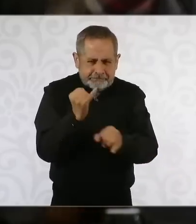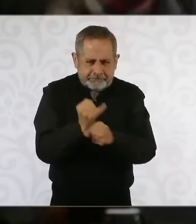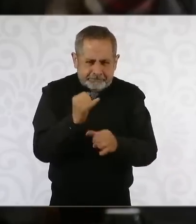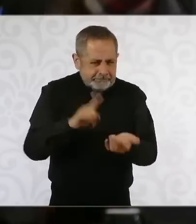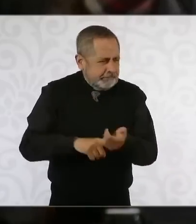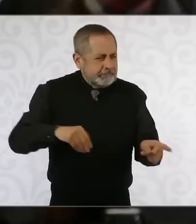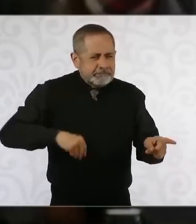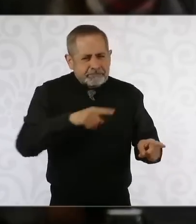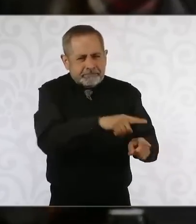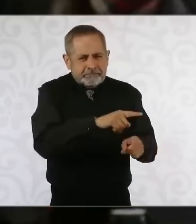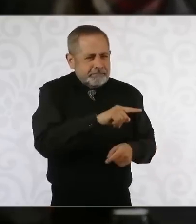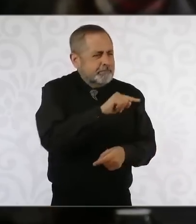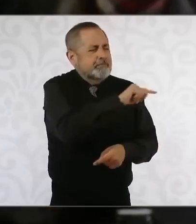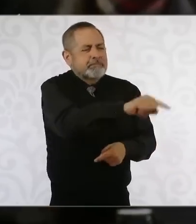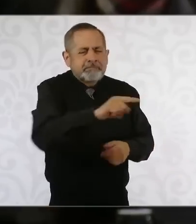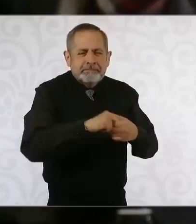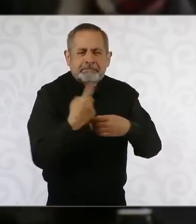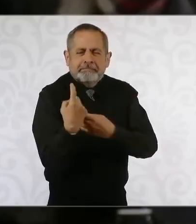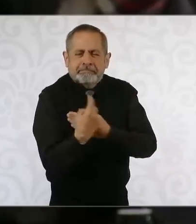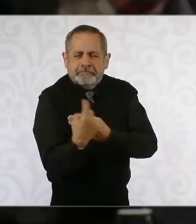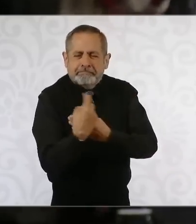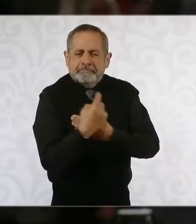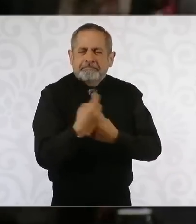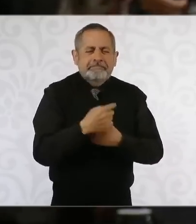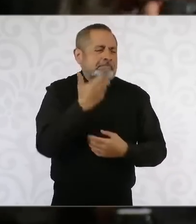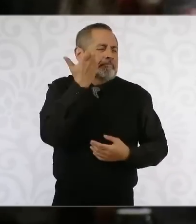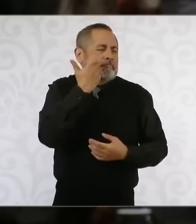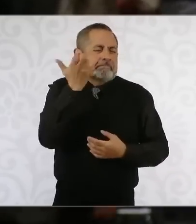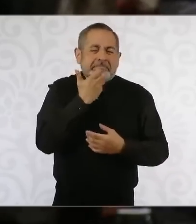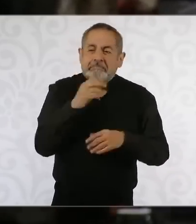por parte de granjas de Bots y por parte de todo esto que se alimenta en las redes también para